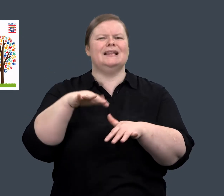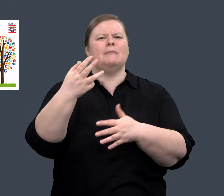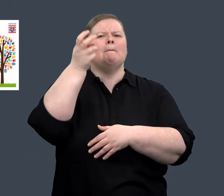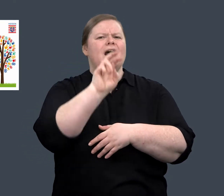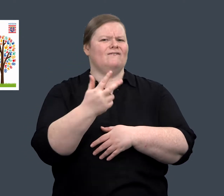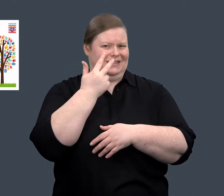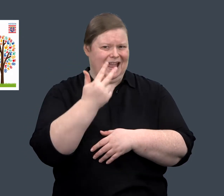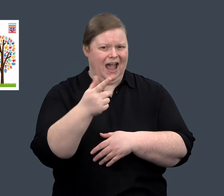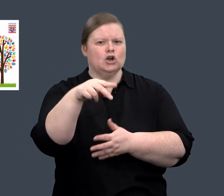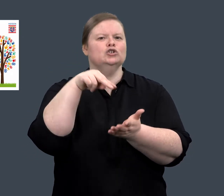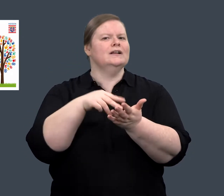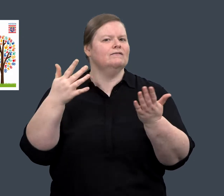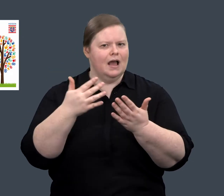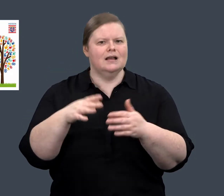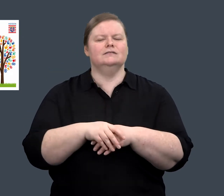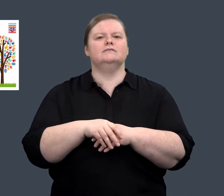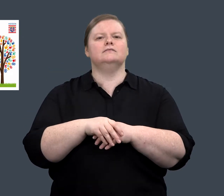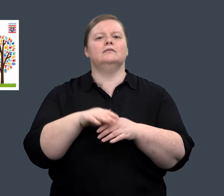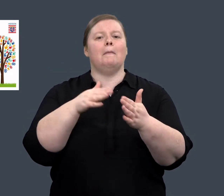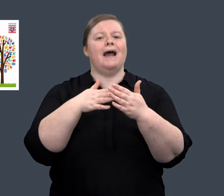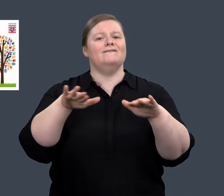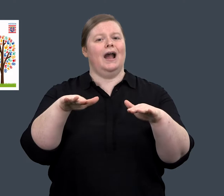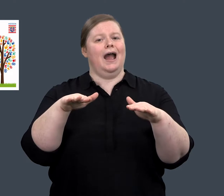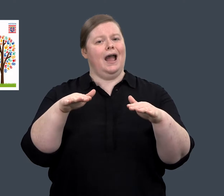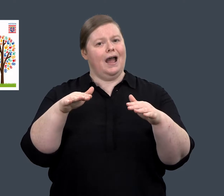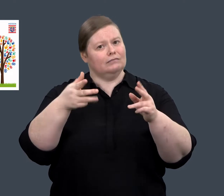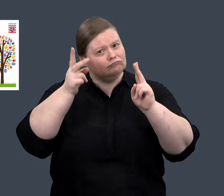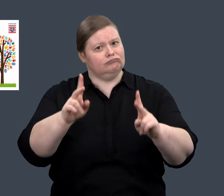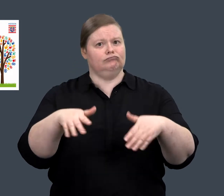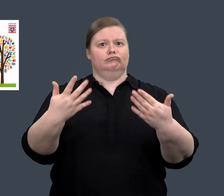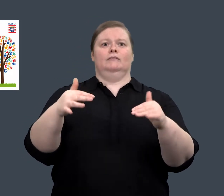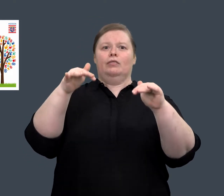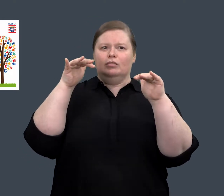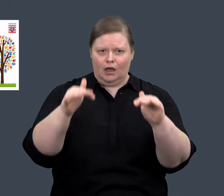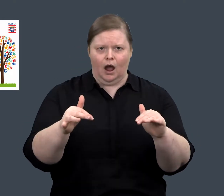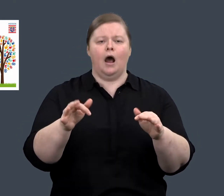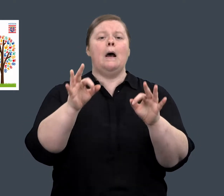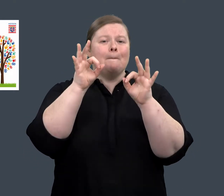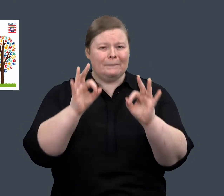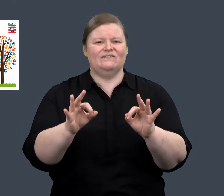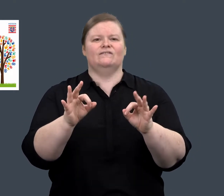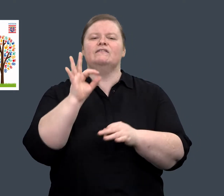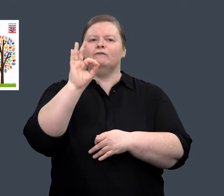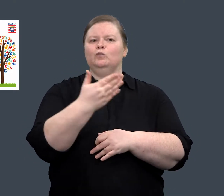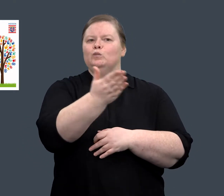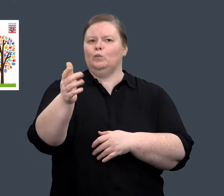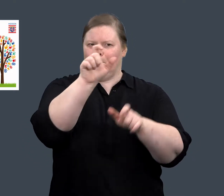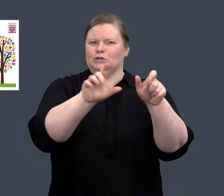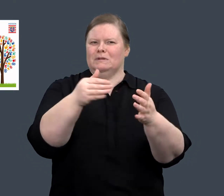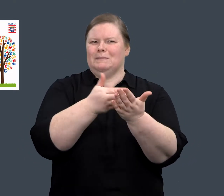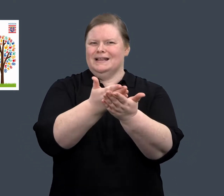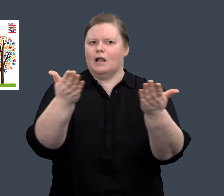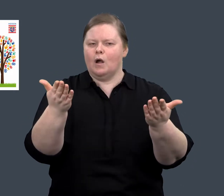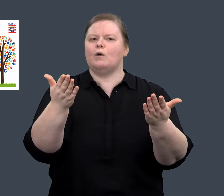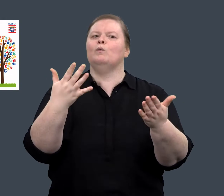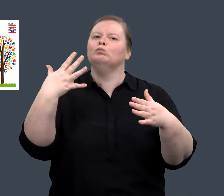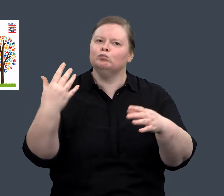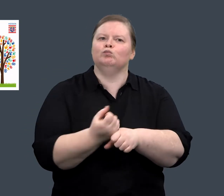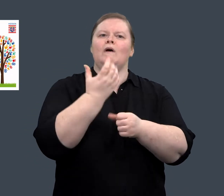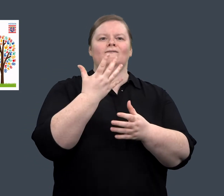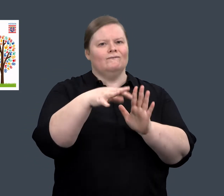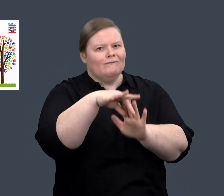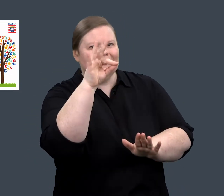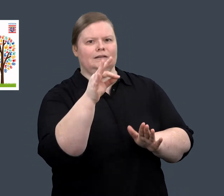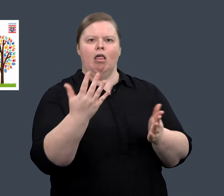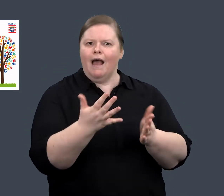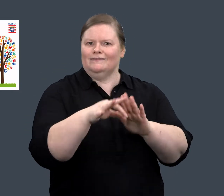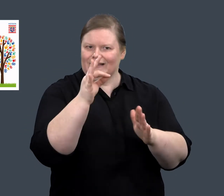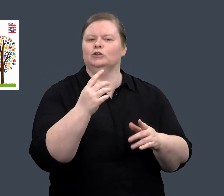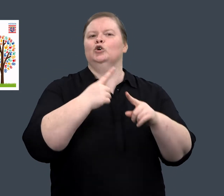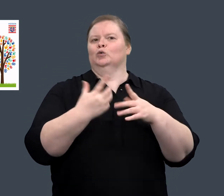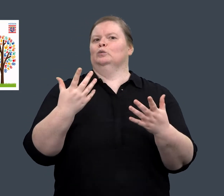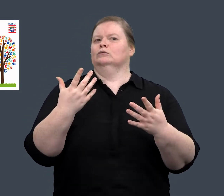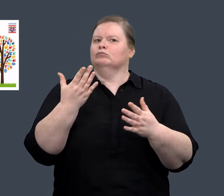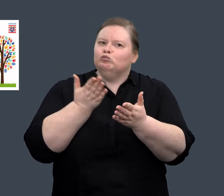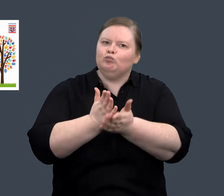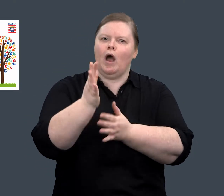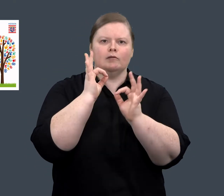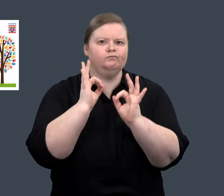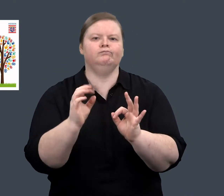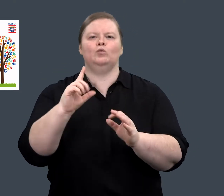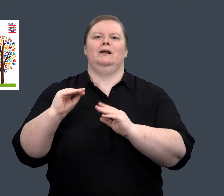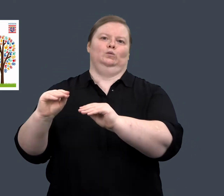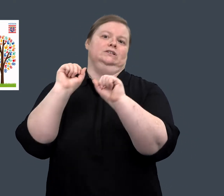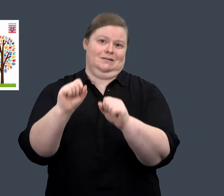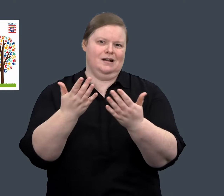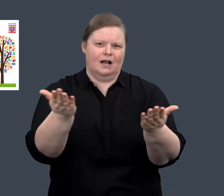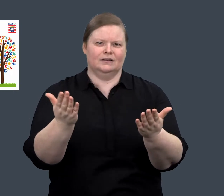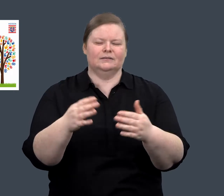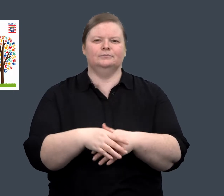von Menschen mit Behinderungen (HessBGG)